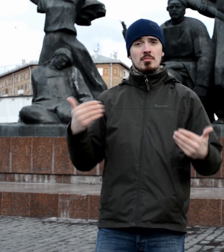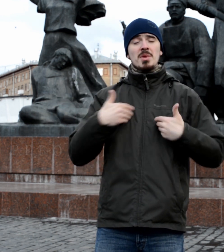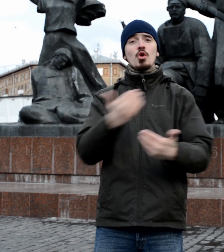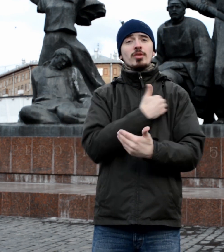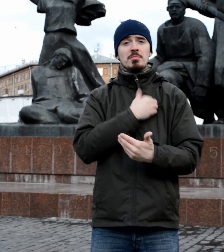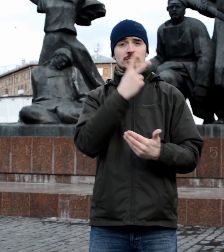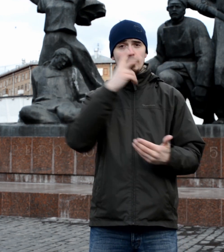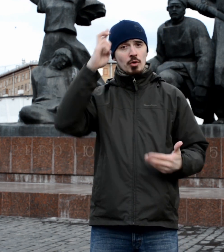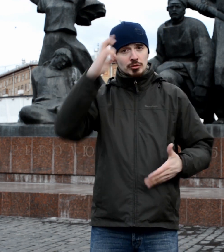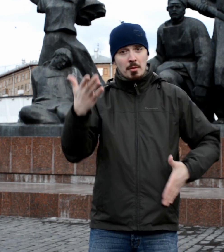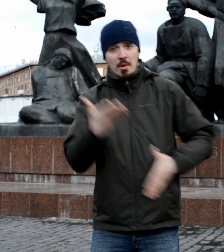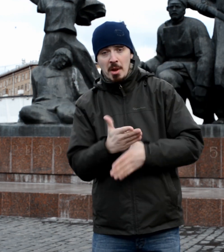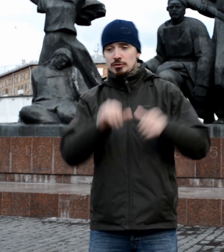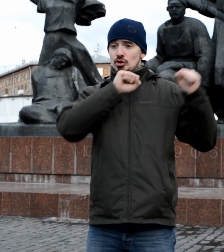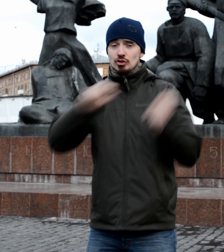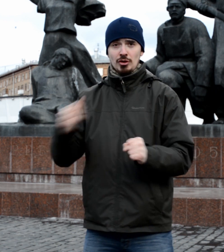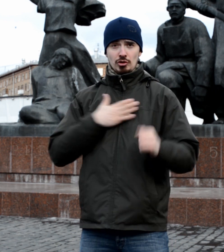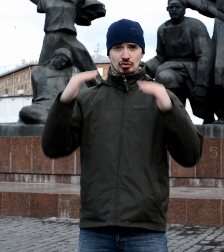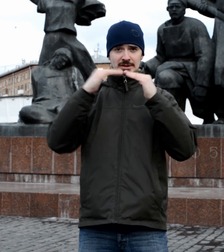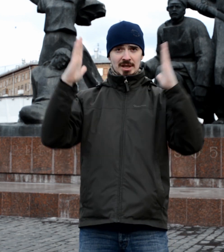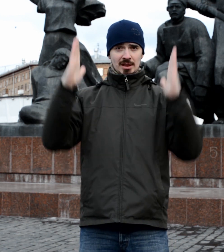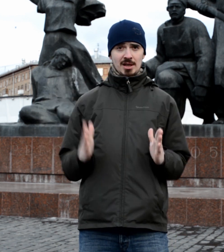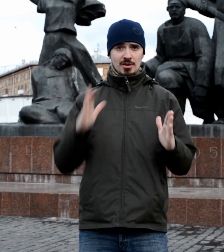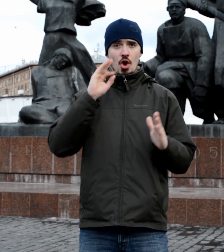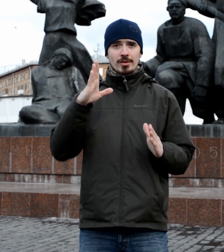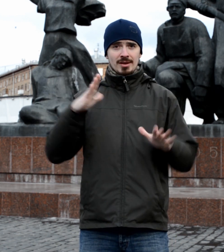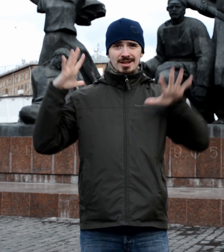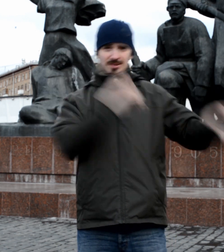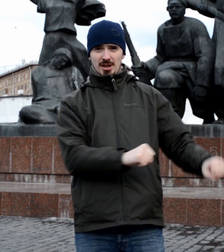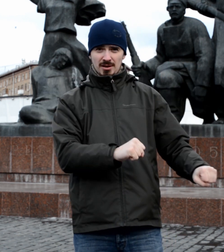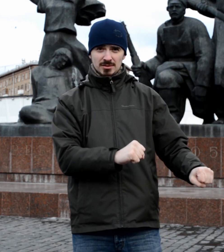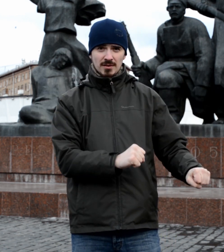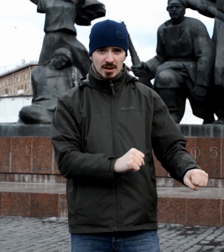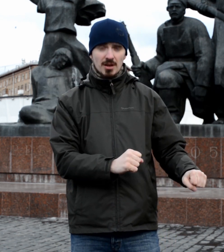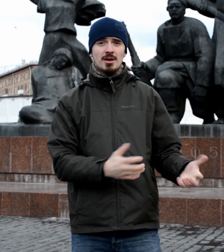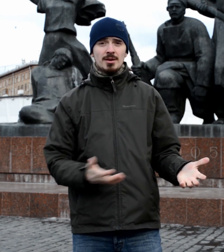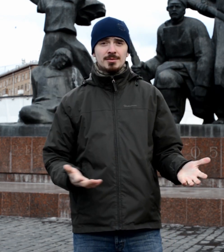Мы хотим, чтобы государство помогло нам защитить Дом от захвата.